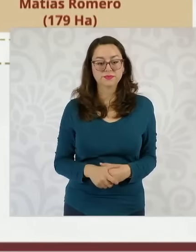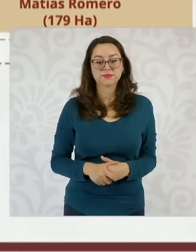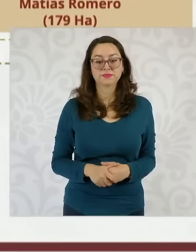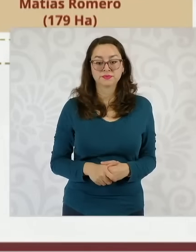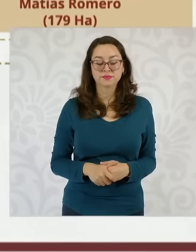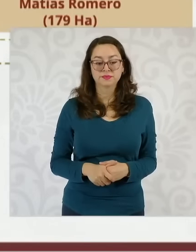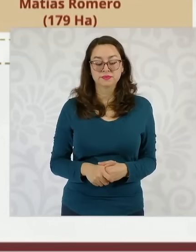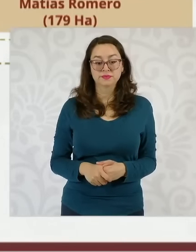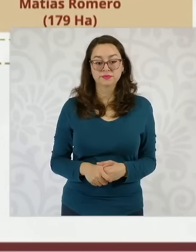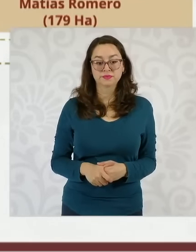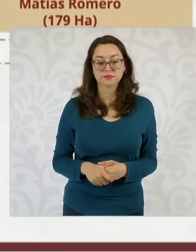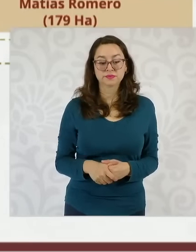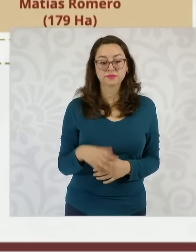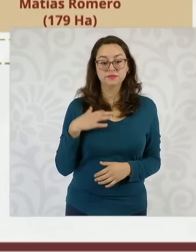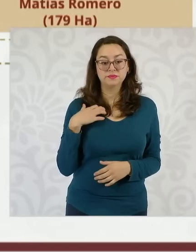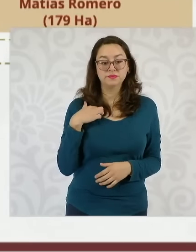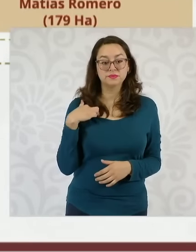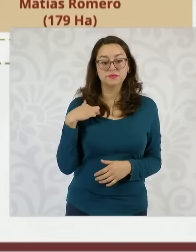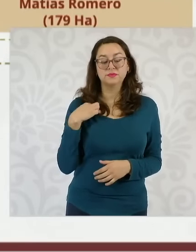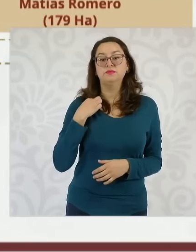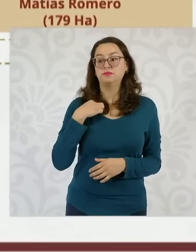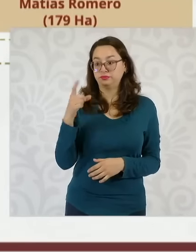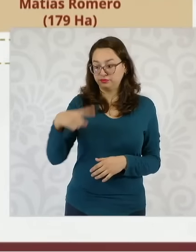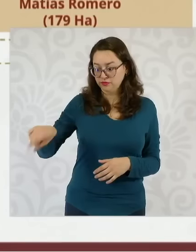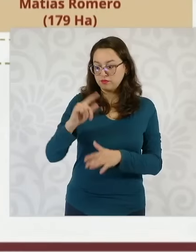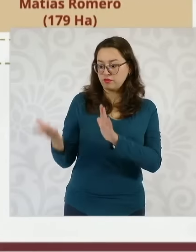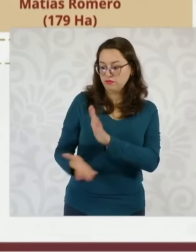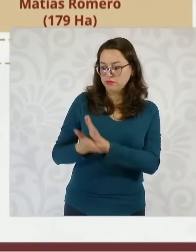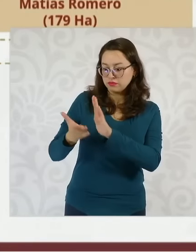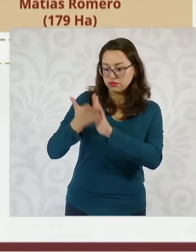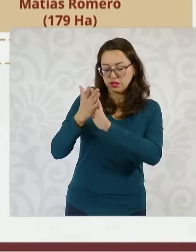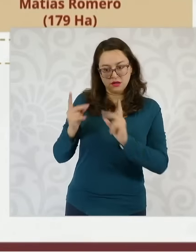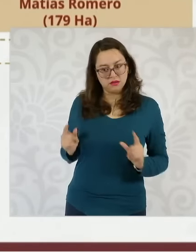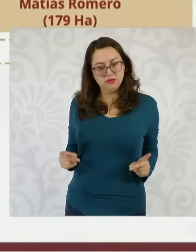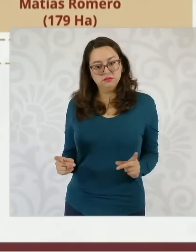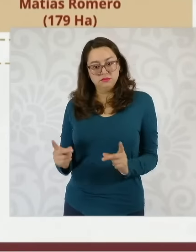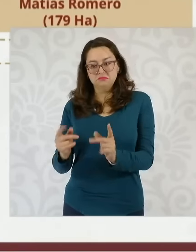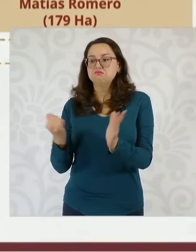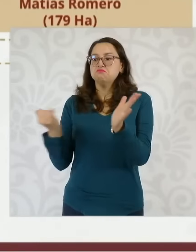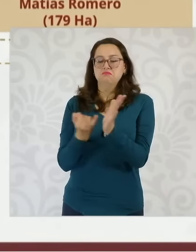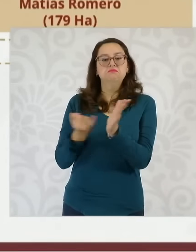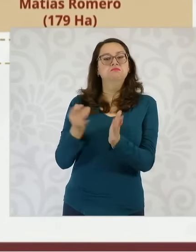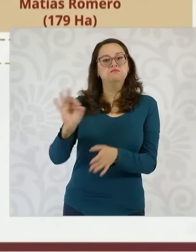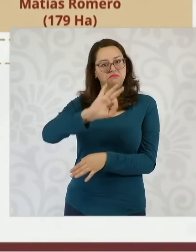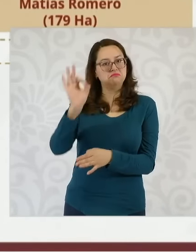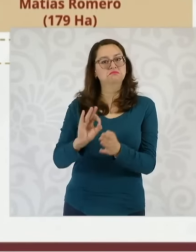desarrolladores cuentan con incentivos fiscales para impulsar inversión nacional y extranjera